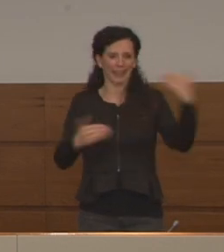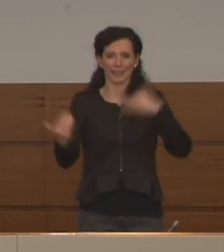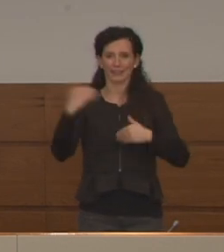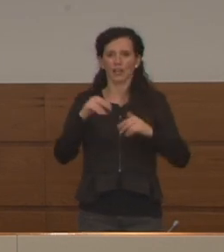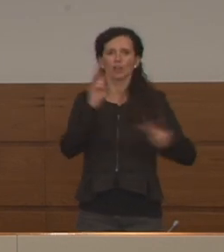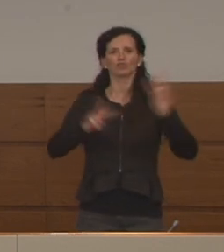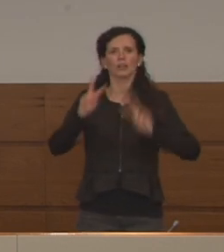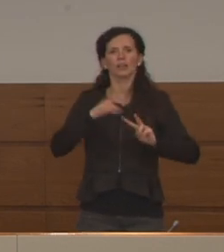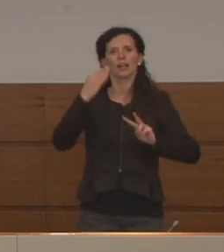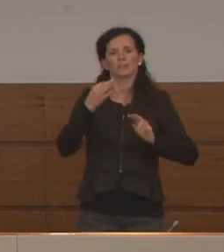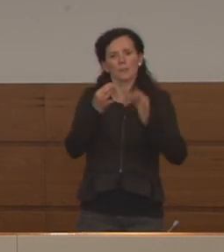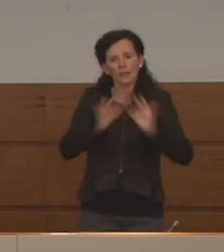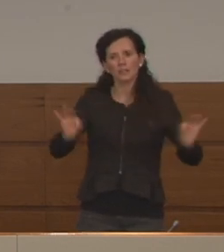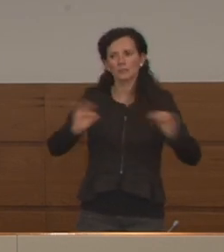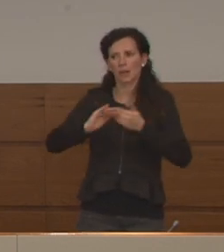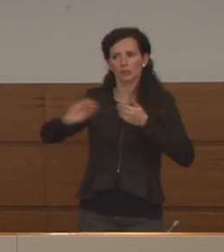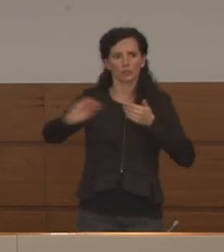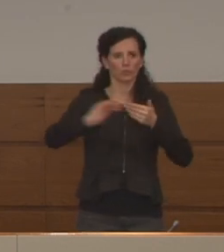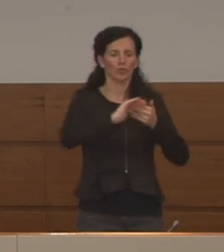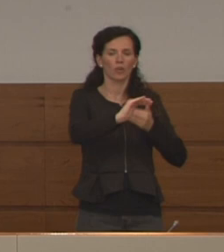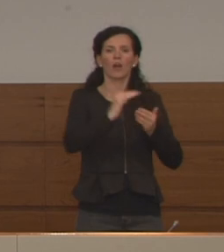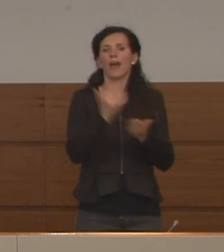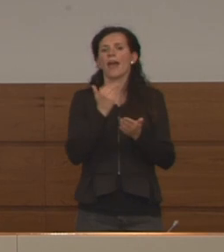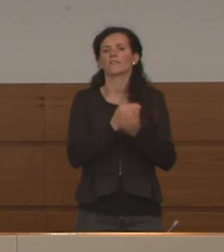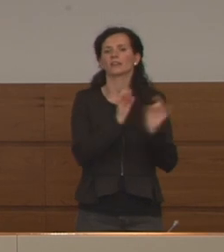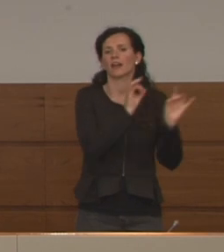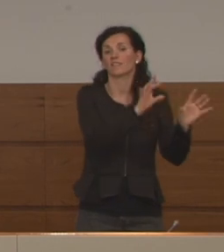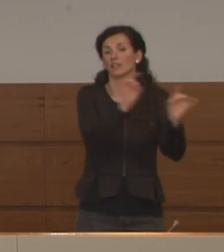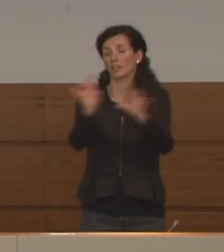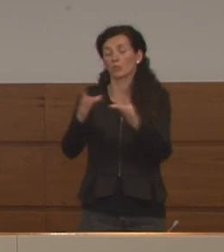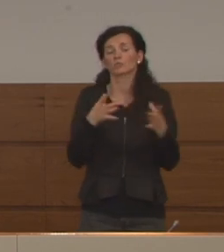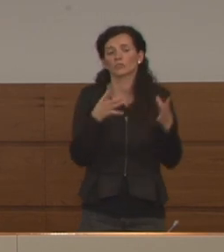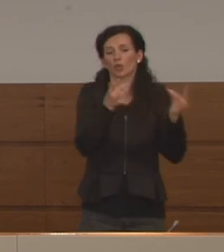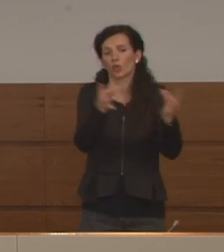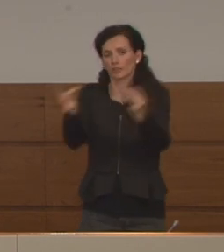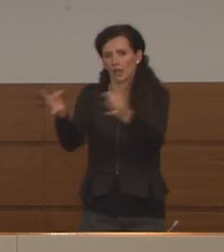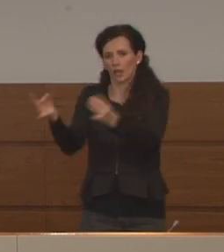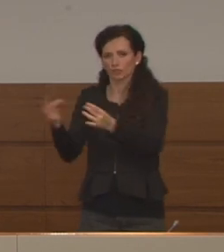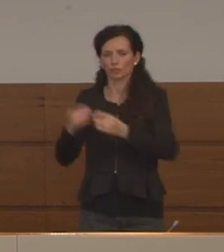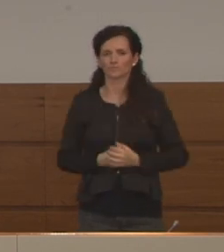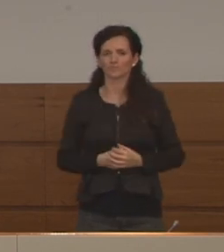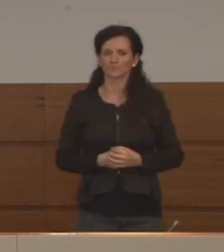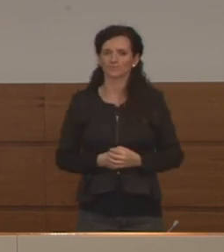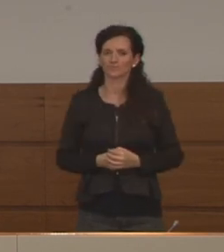per prevenire la circolazione del virus, quindi del contagio. Su questa base vengono